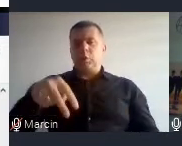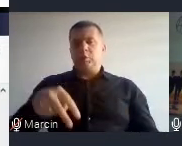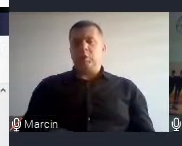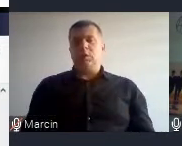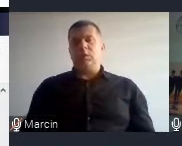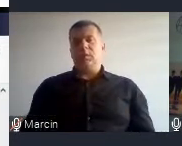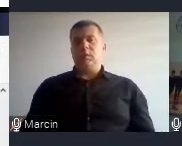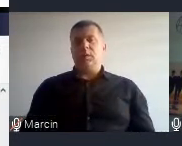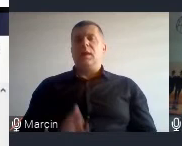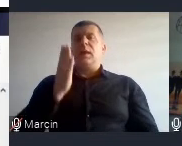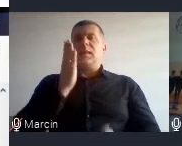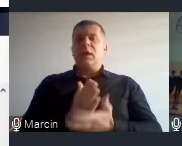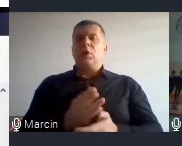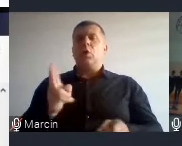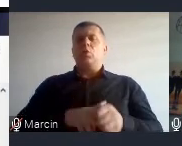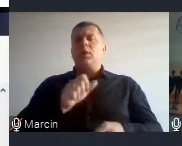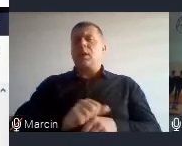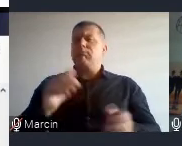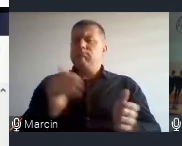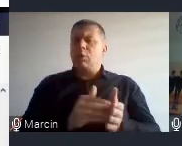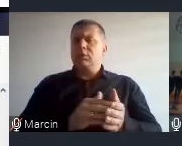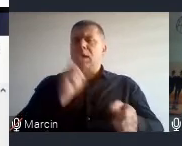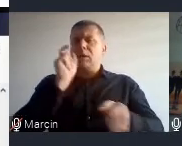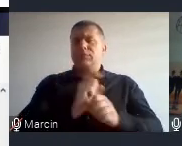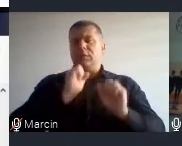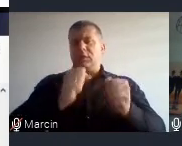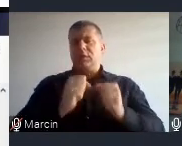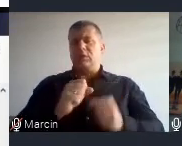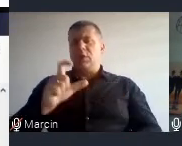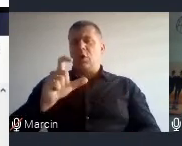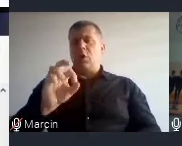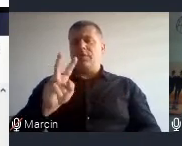tylko te, które są niezbędne do przeciwdziałania COVID, czyli nie zwalnia to,